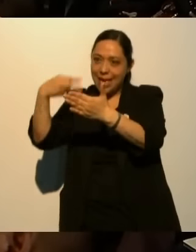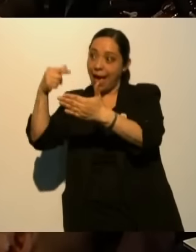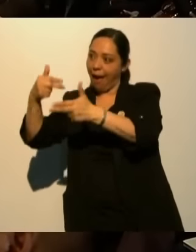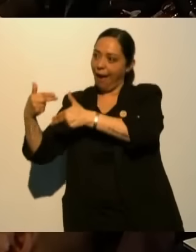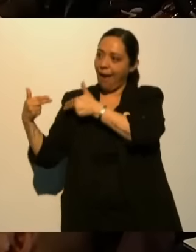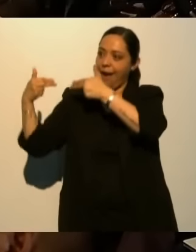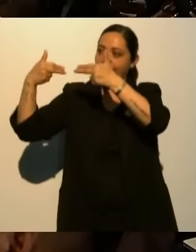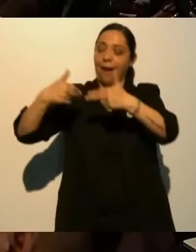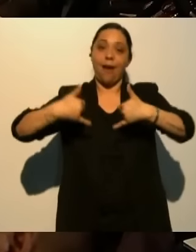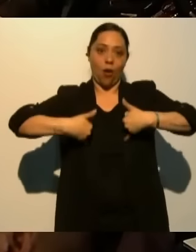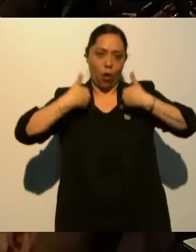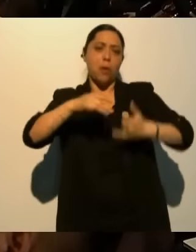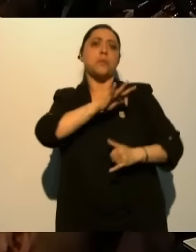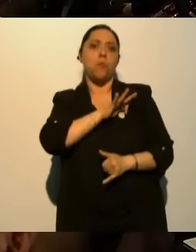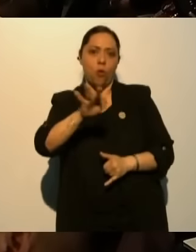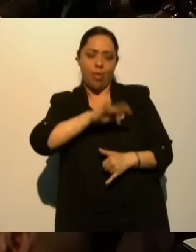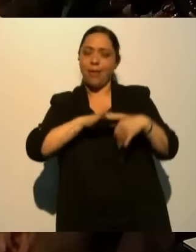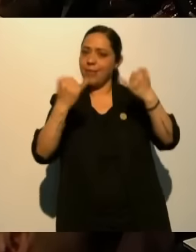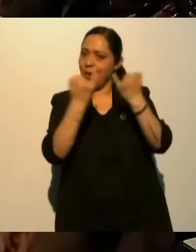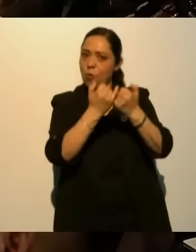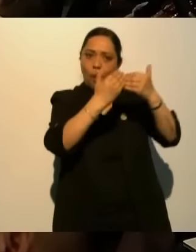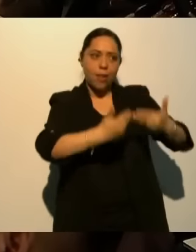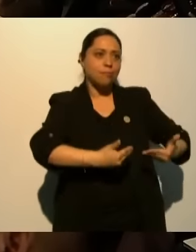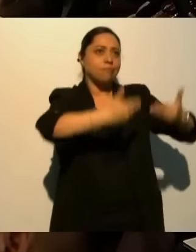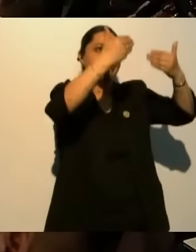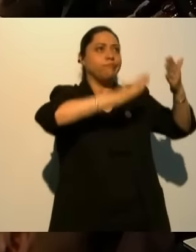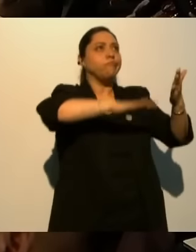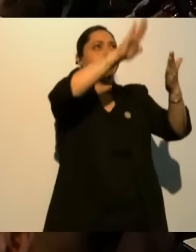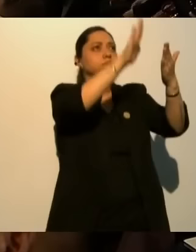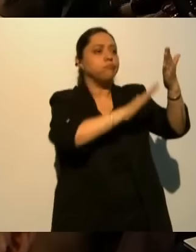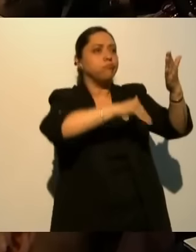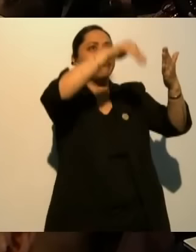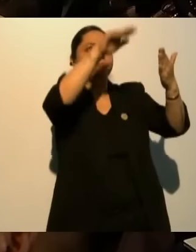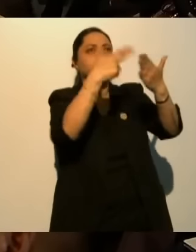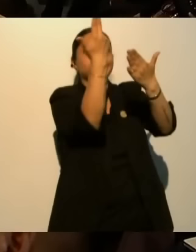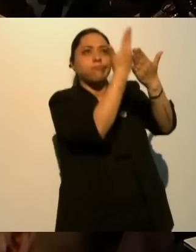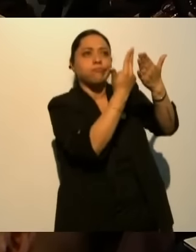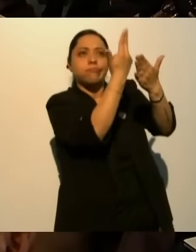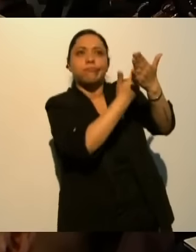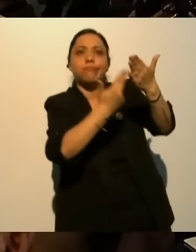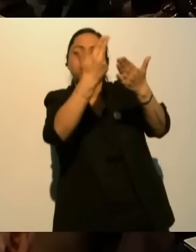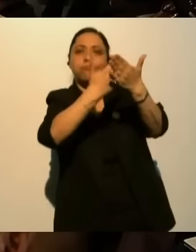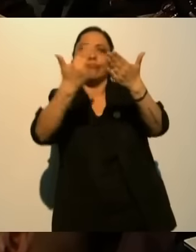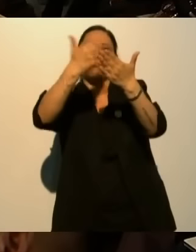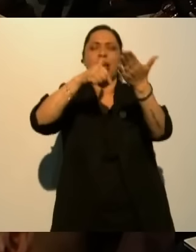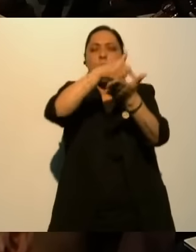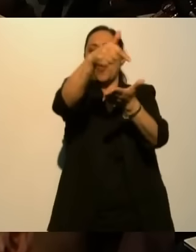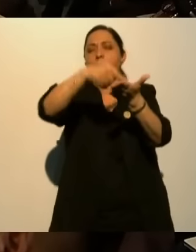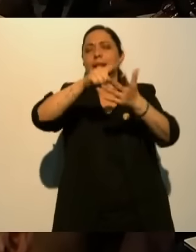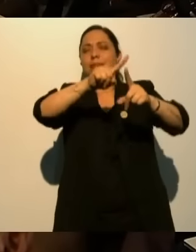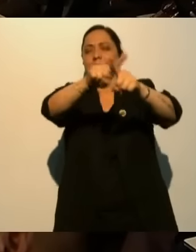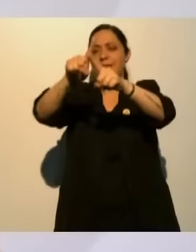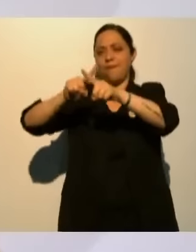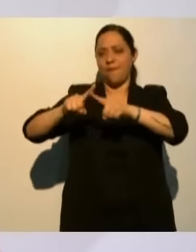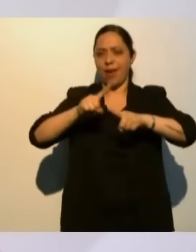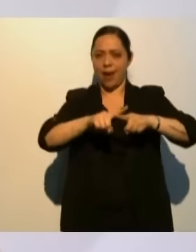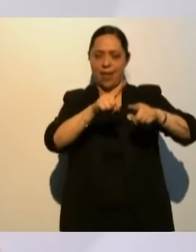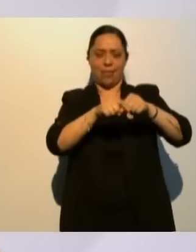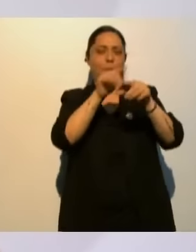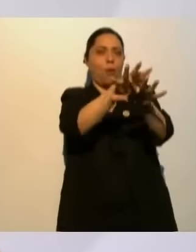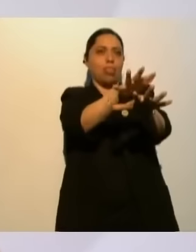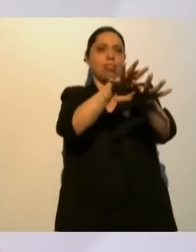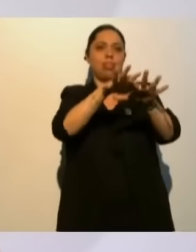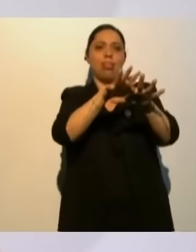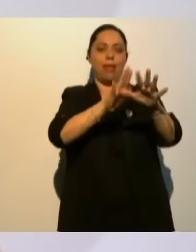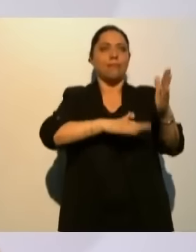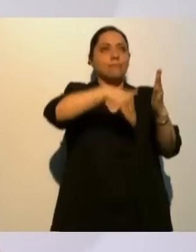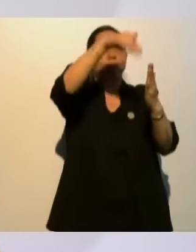en distintas zonas de nuestro país que se ilumine que se pinte que se mejore el espacio